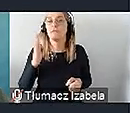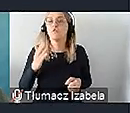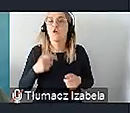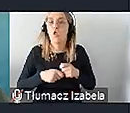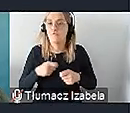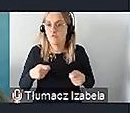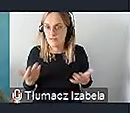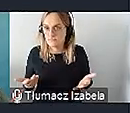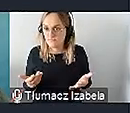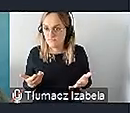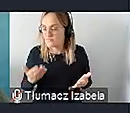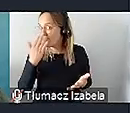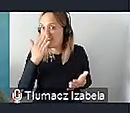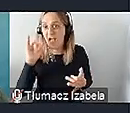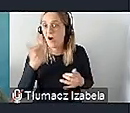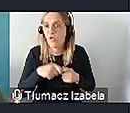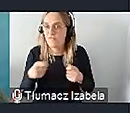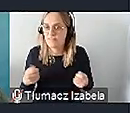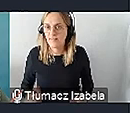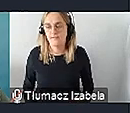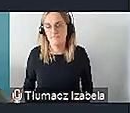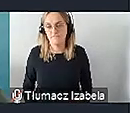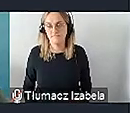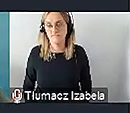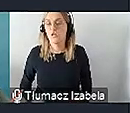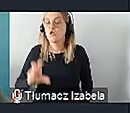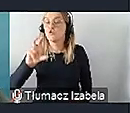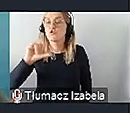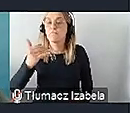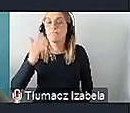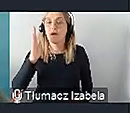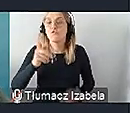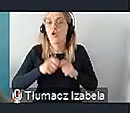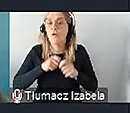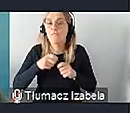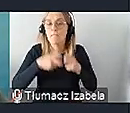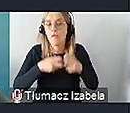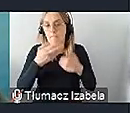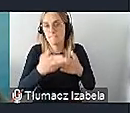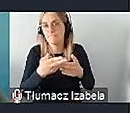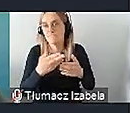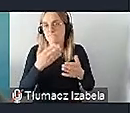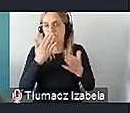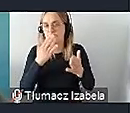Czy mogą państwo napisać na czacie, czym będzie rozwiązanie problemu, jeżeli problem postrzegamy w ten sposób?